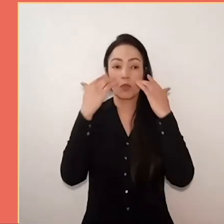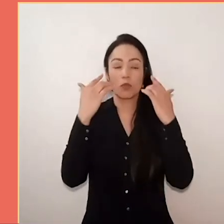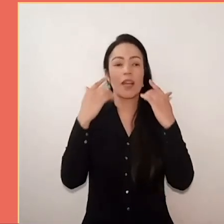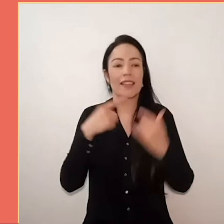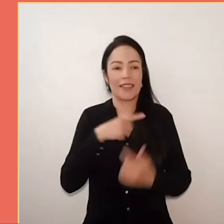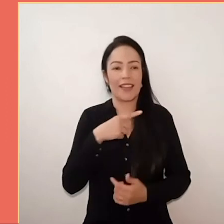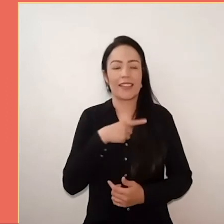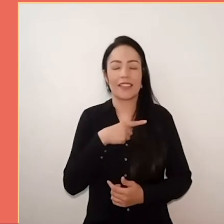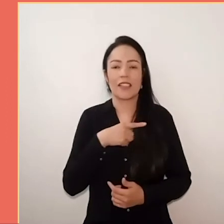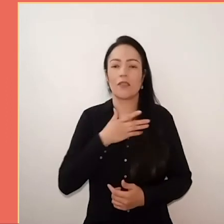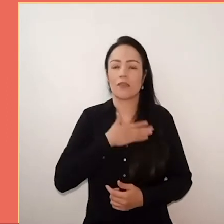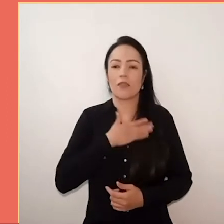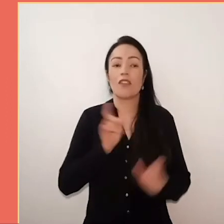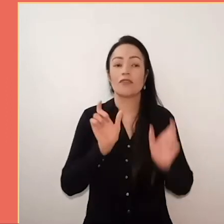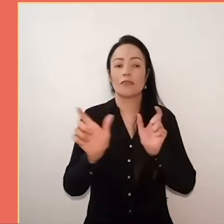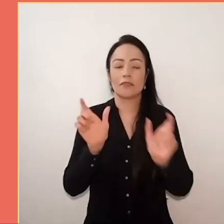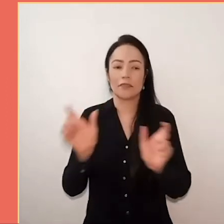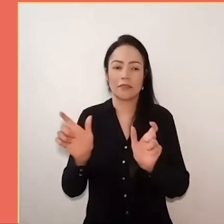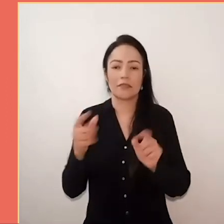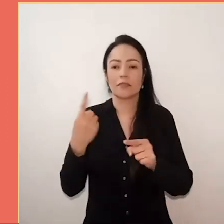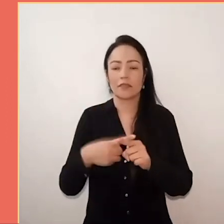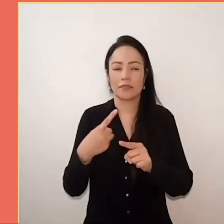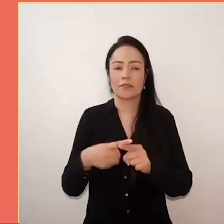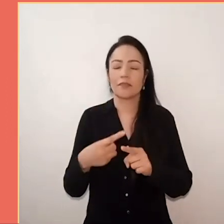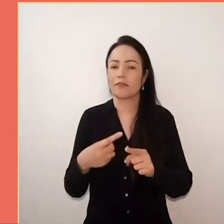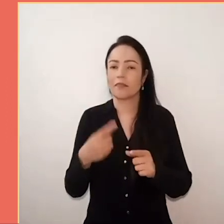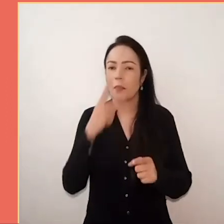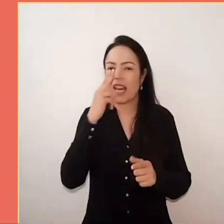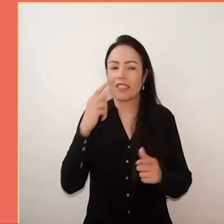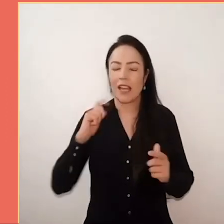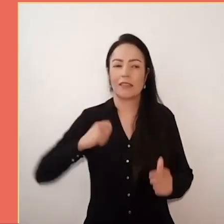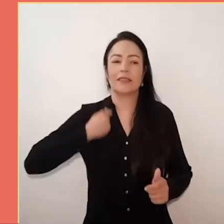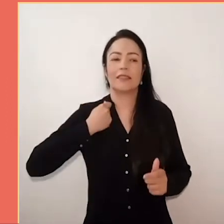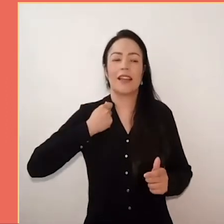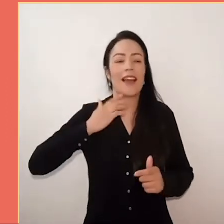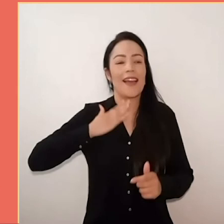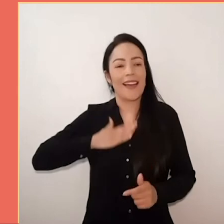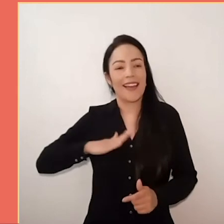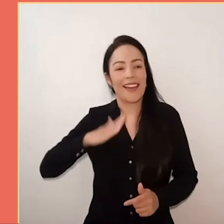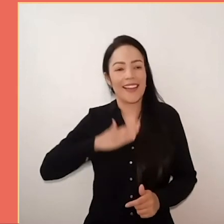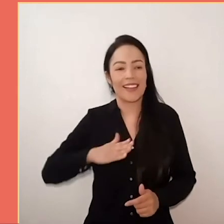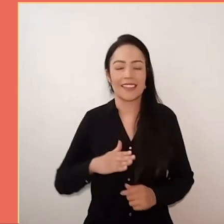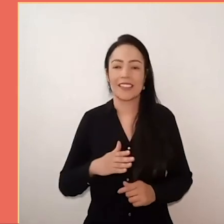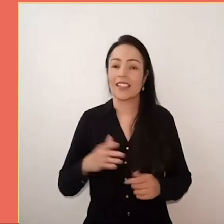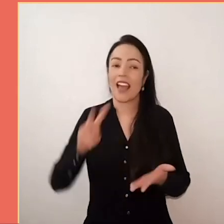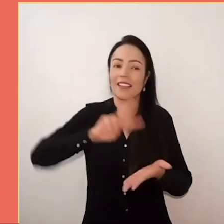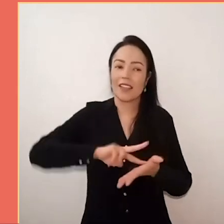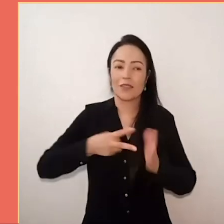Eu gosto de palavras porque elas beliscam e acariciam, e traduzem novas manhãs".